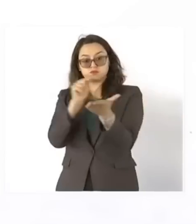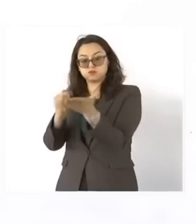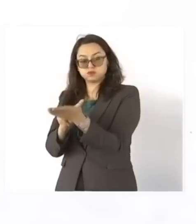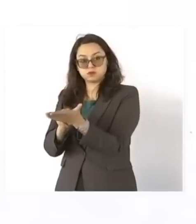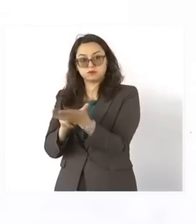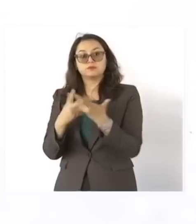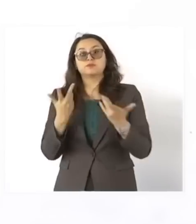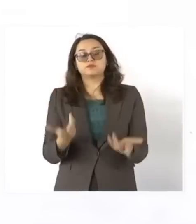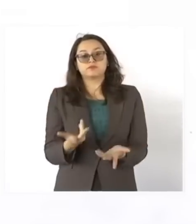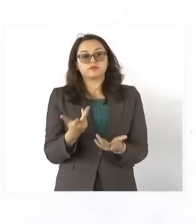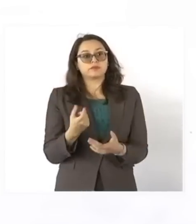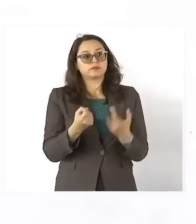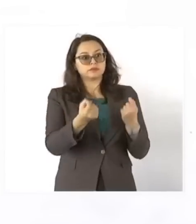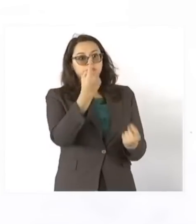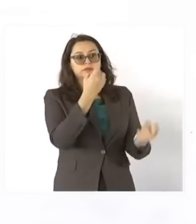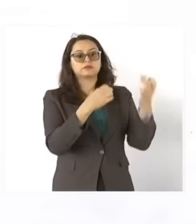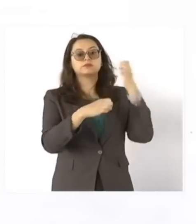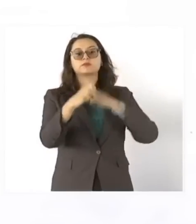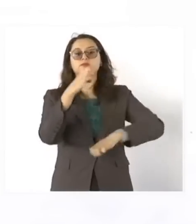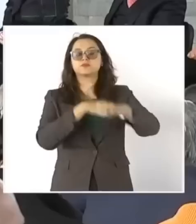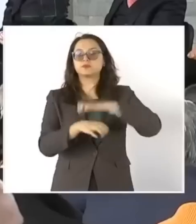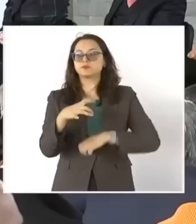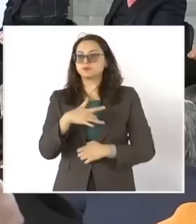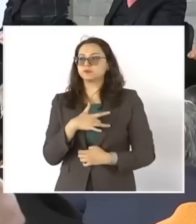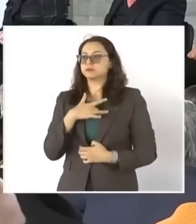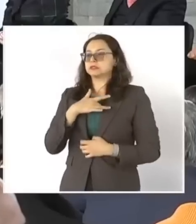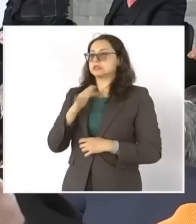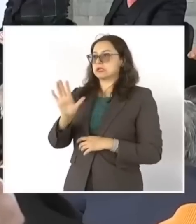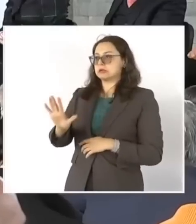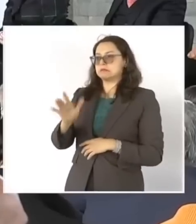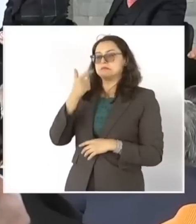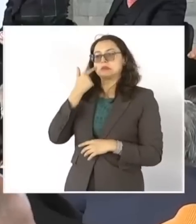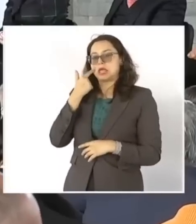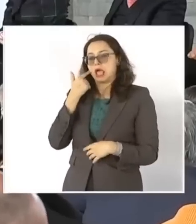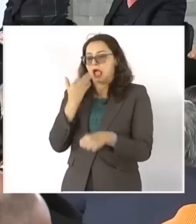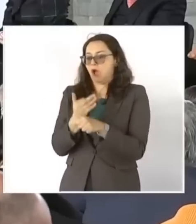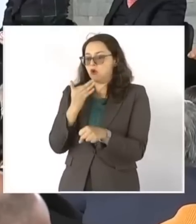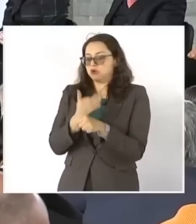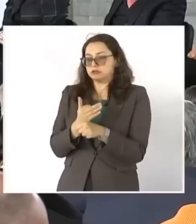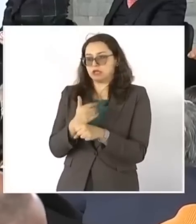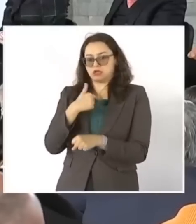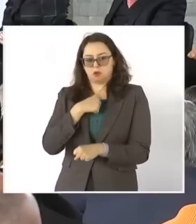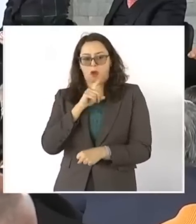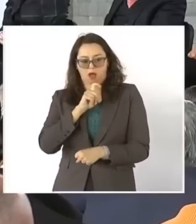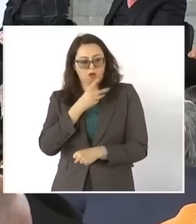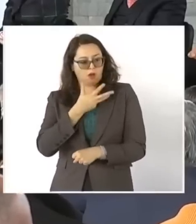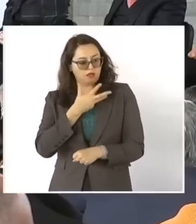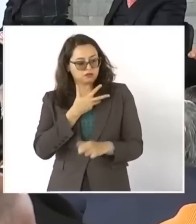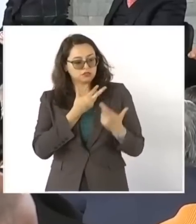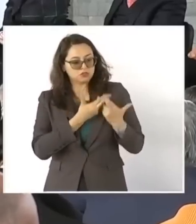de manera voluntaria muchos empresarios dijeron por el momento no tengo proyectos y yo regreso